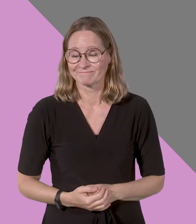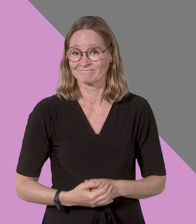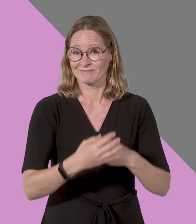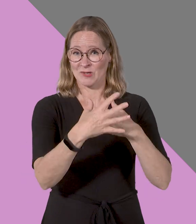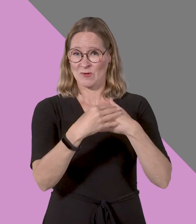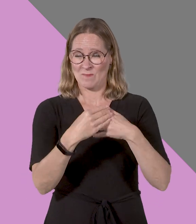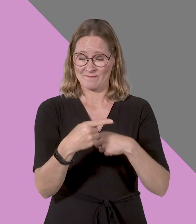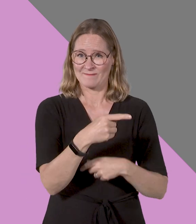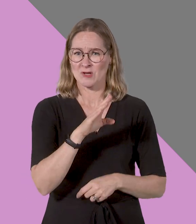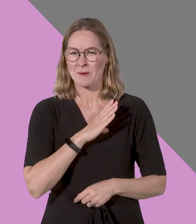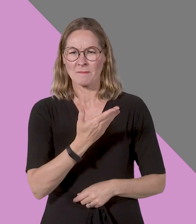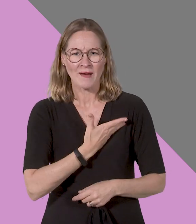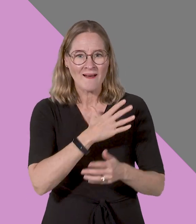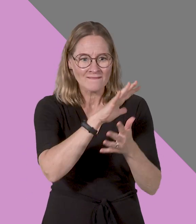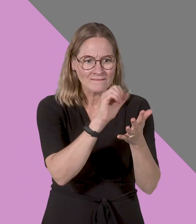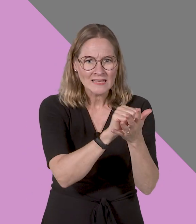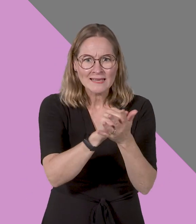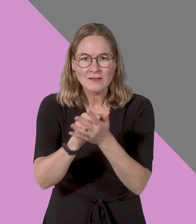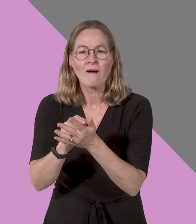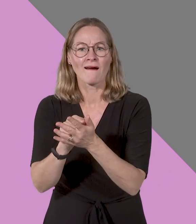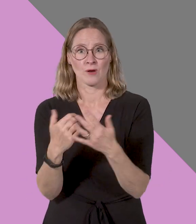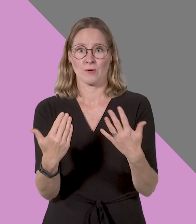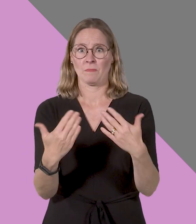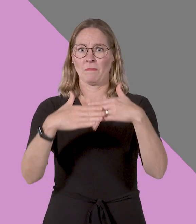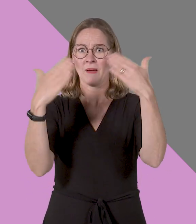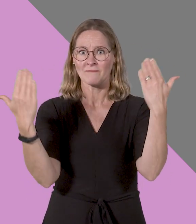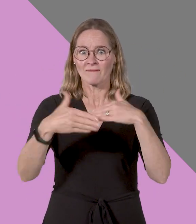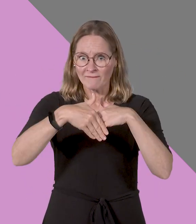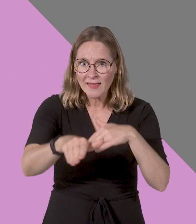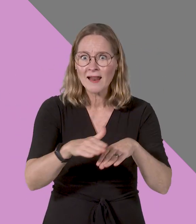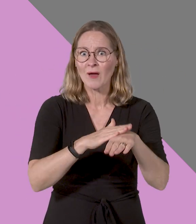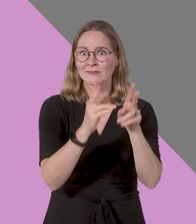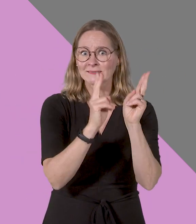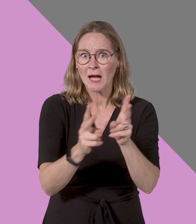Kuvien joukossa on paljon viittomia, joita käytetään vielä nykypäivänäkin -